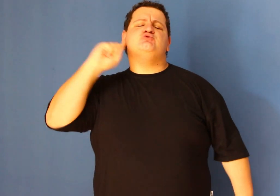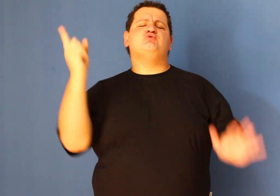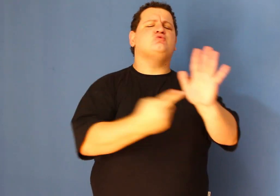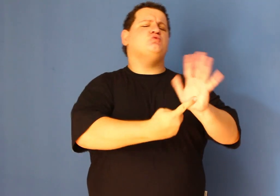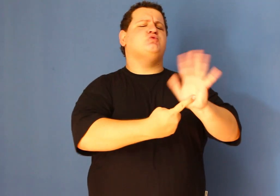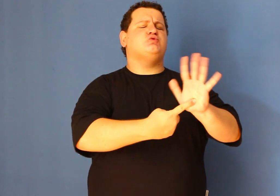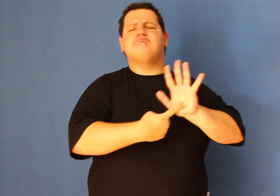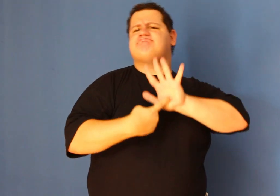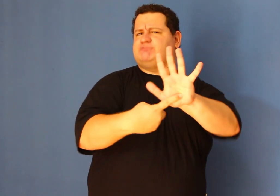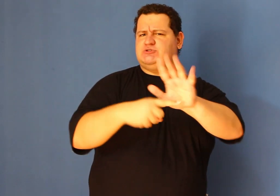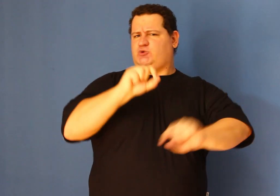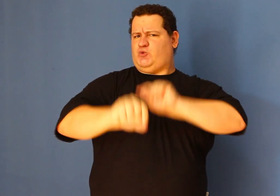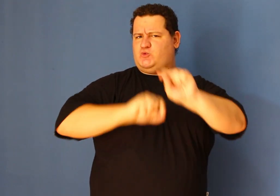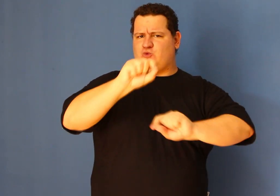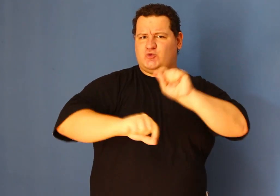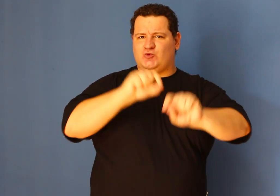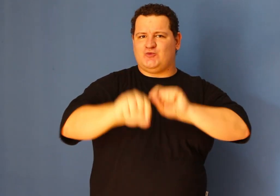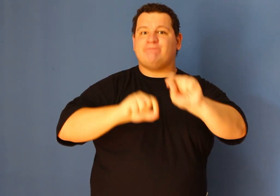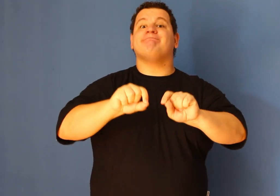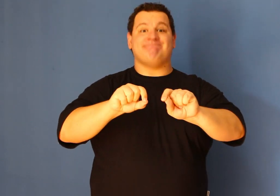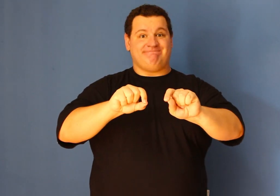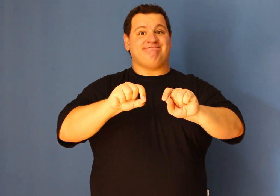O que Surdo Cult vai apresentar?